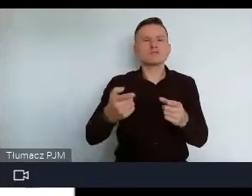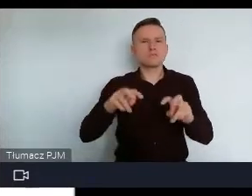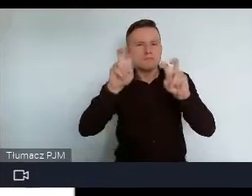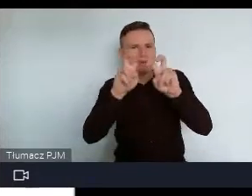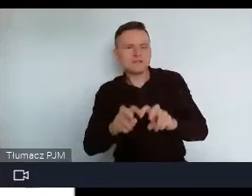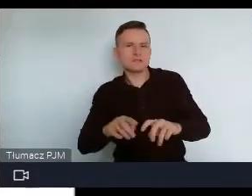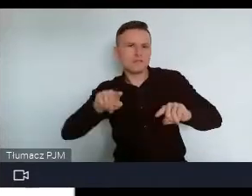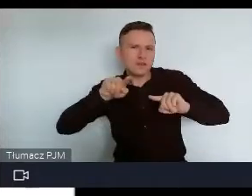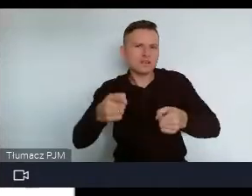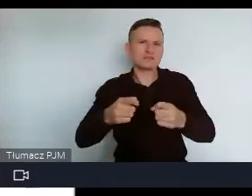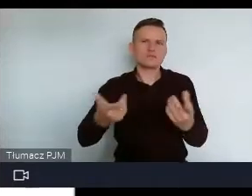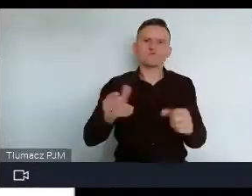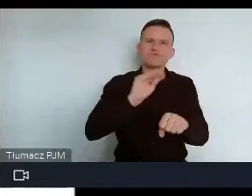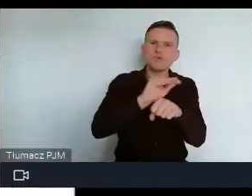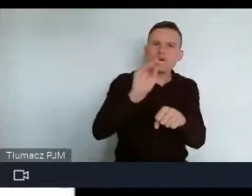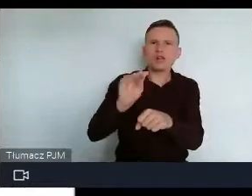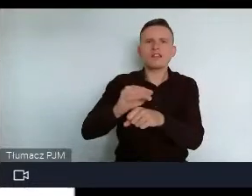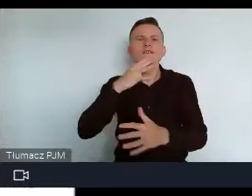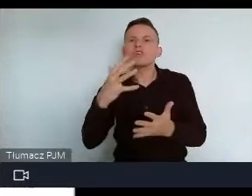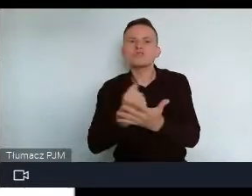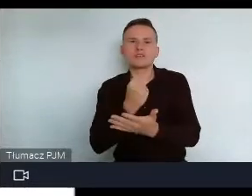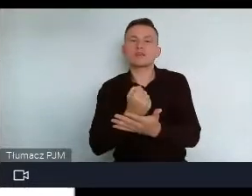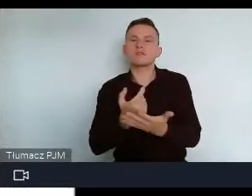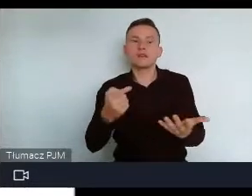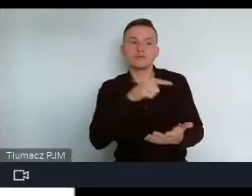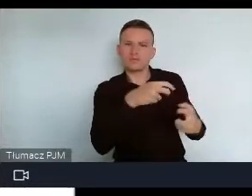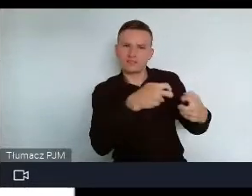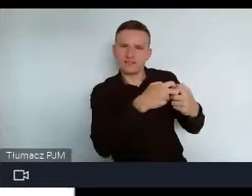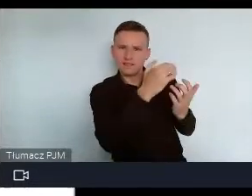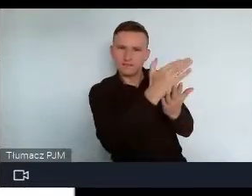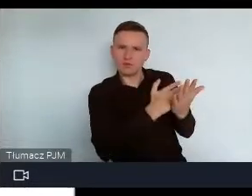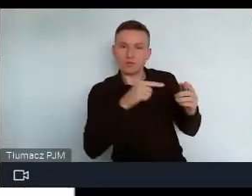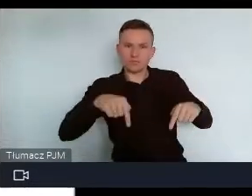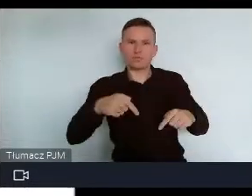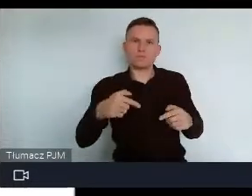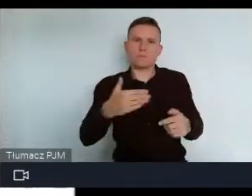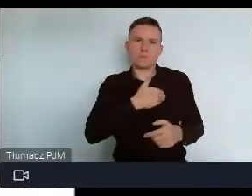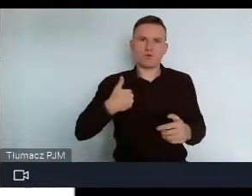na temat wykorzystania narzędzia w polskich miastach w ramach kontynuacji Światowego Forum Miejskiego